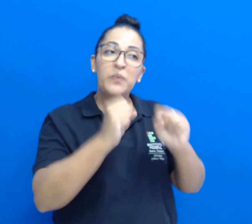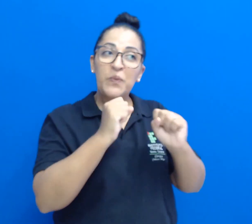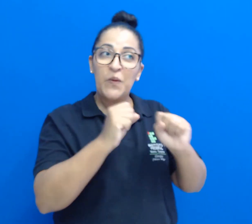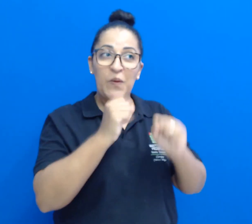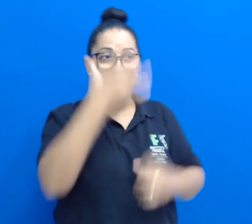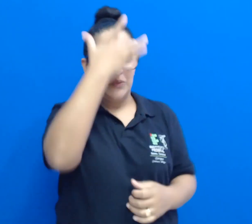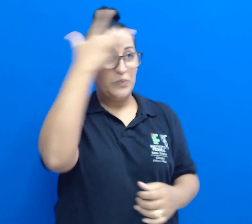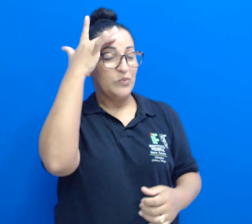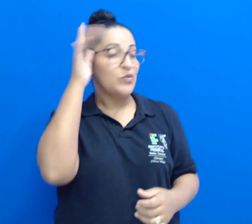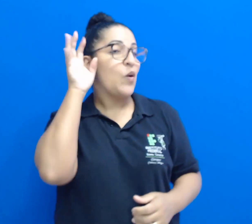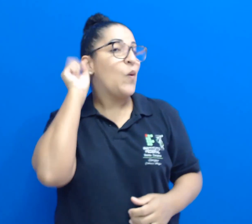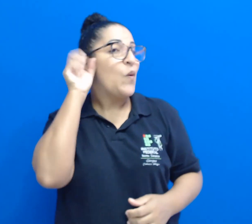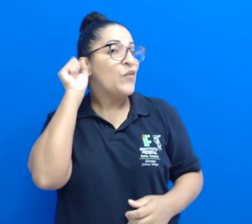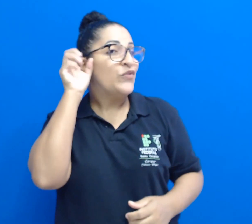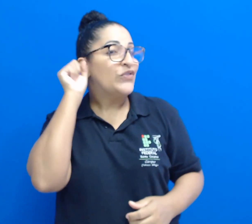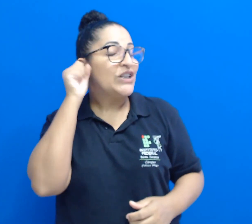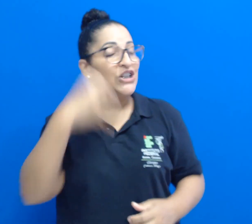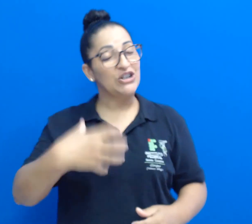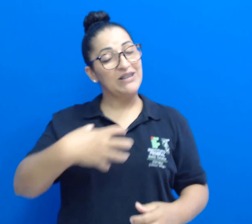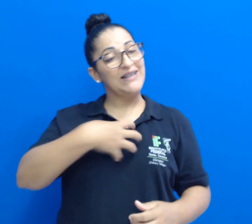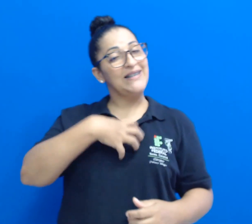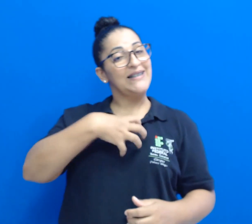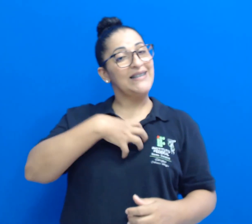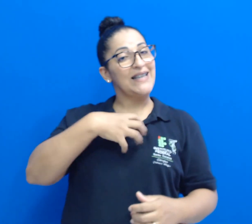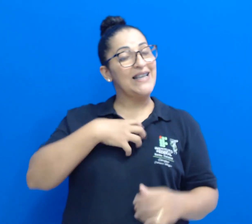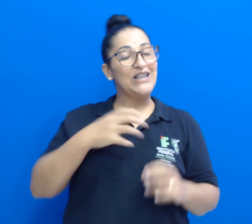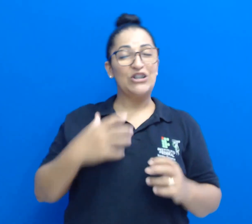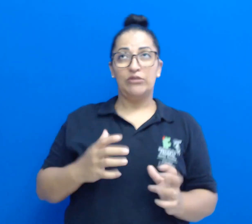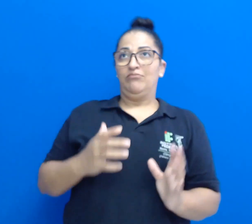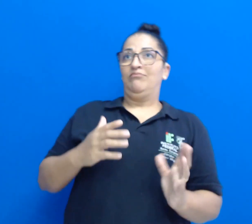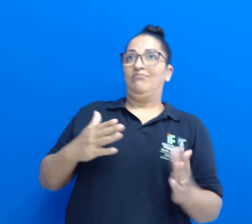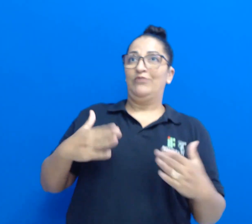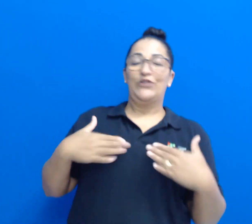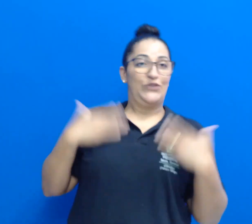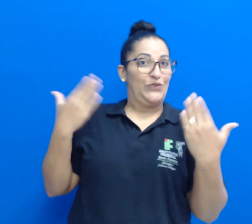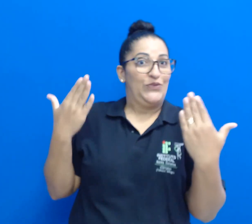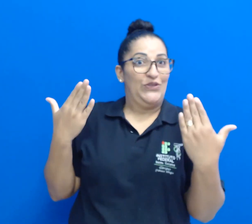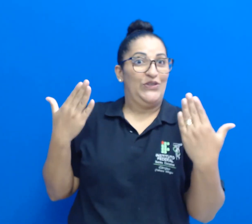Pessoas ouvintes podem se sentir intimidadas.